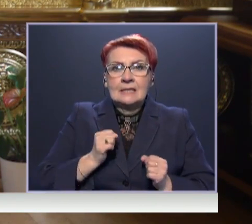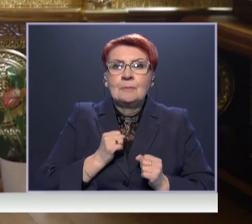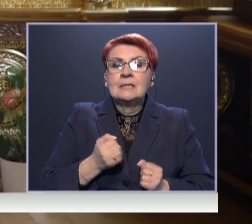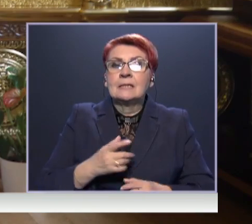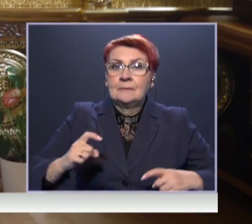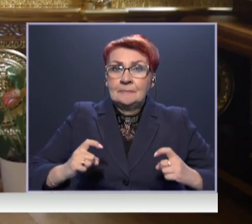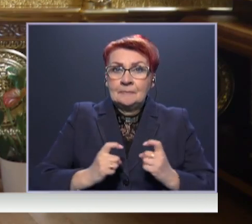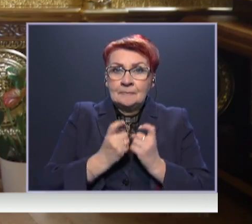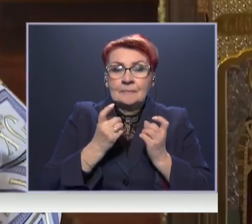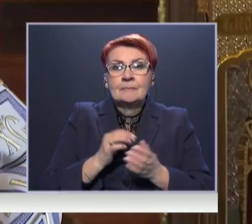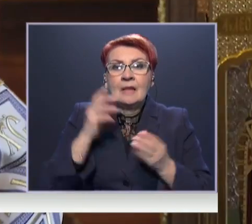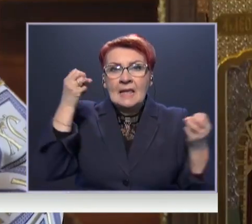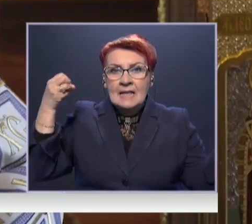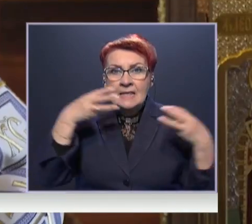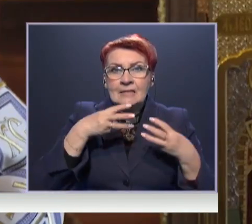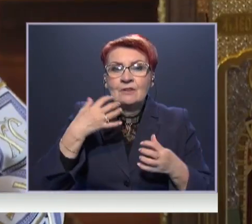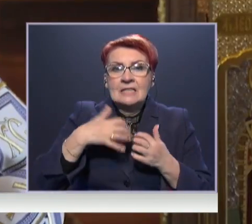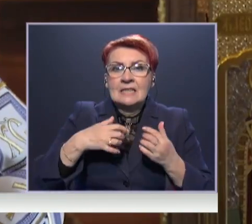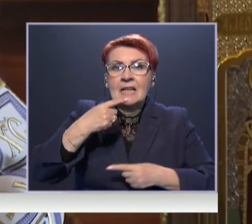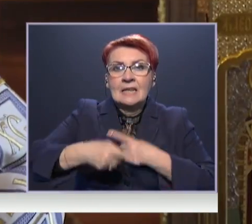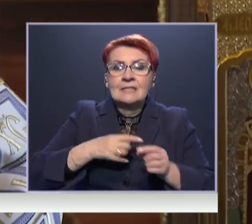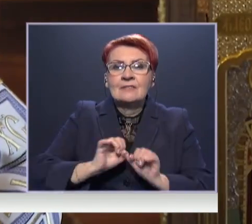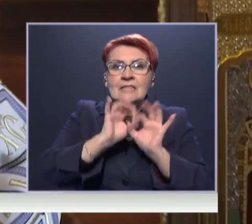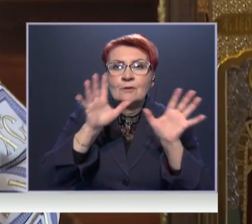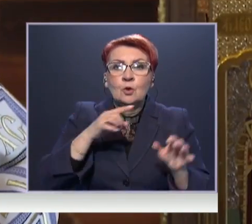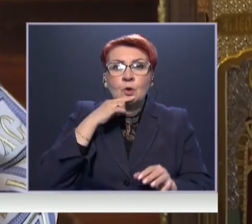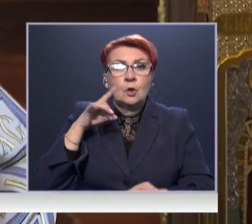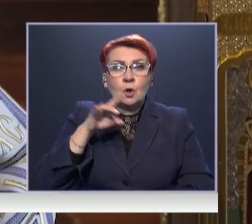плоды ненависти среди наследников Святой Руси мы должны свидетельствовать